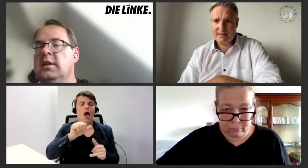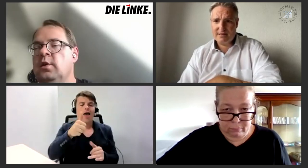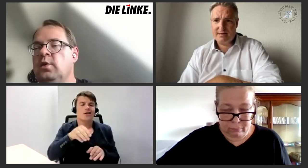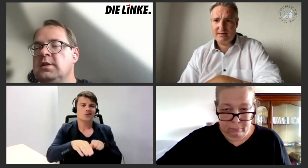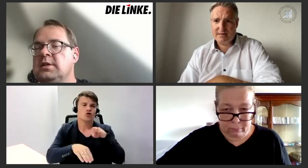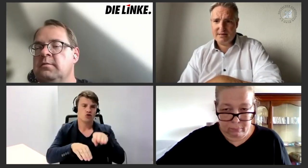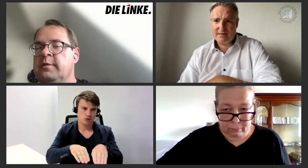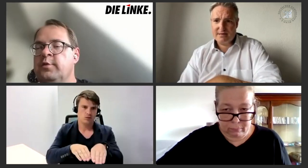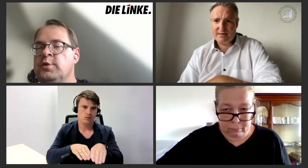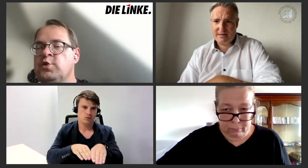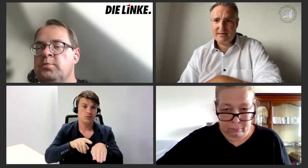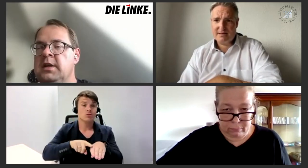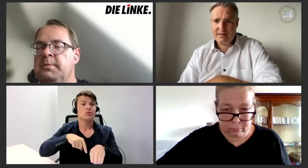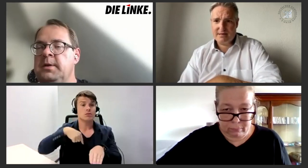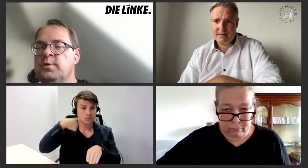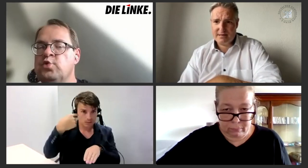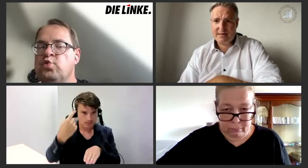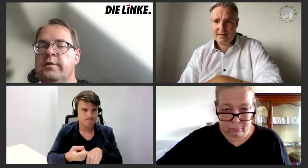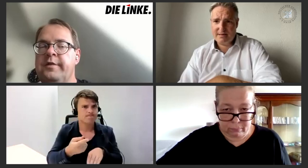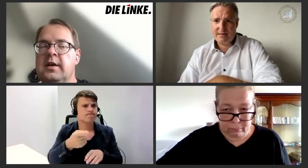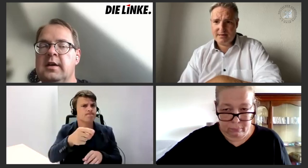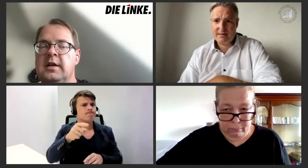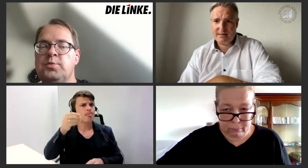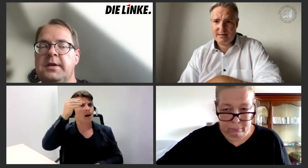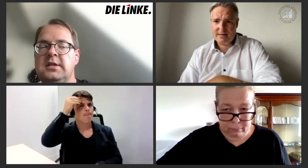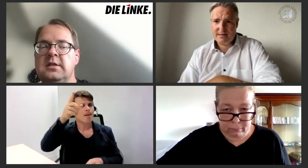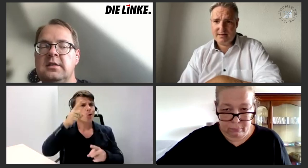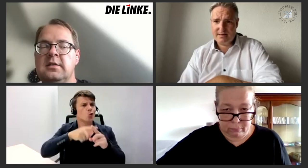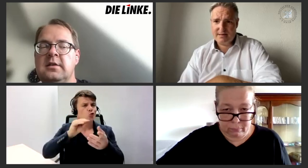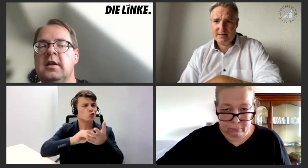der erste Schritt und dann auch, das hatten wir vorhin schon bei der Bildungs- und Schulfrage,